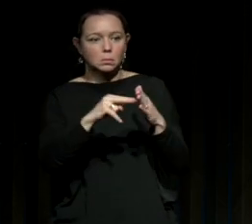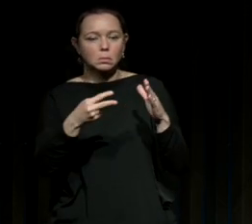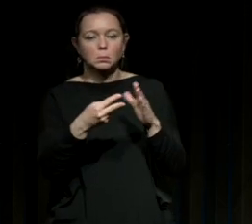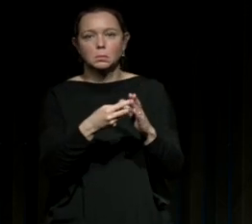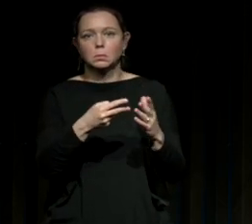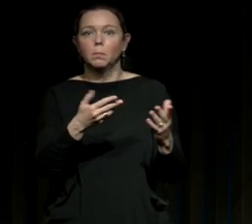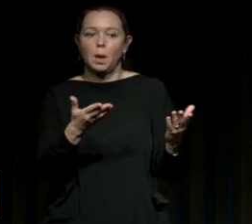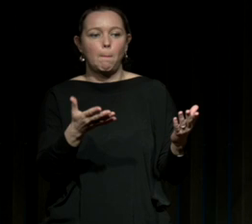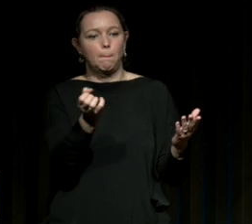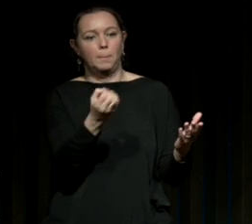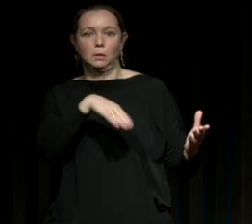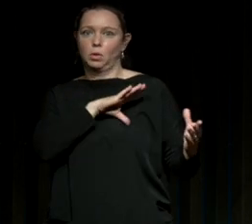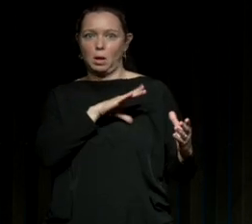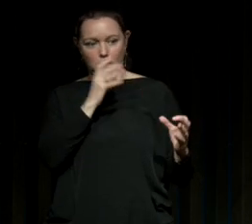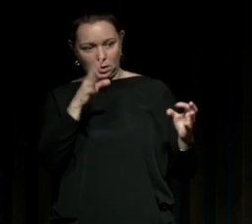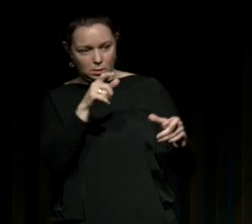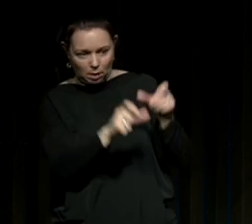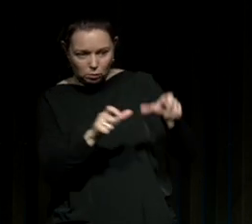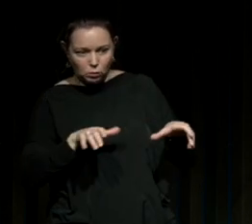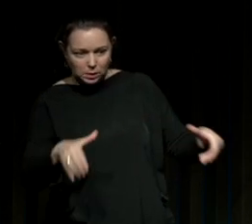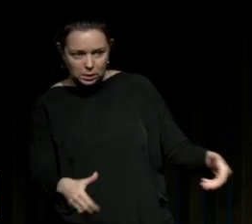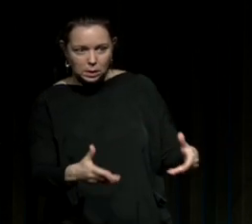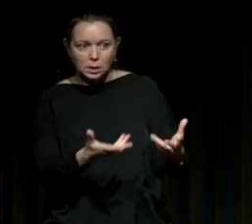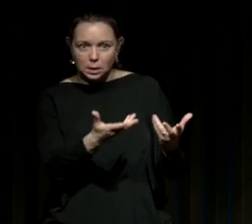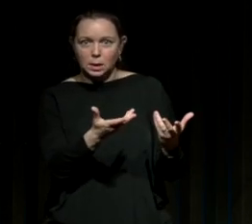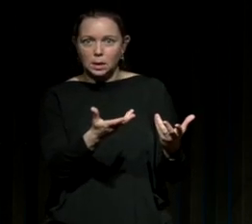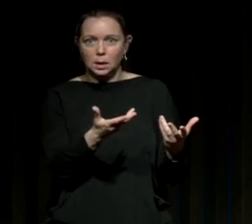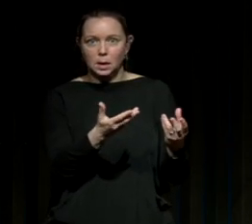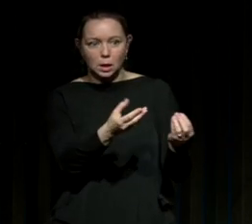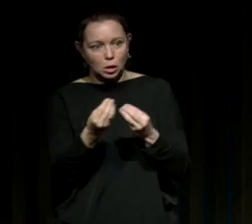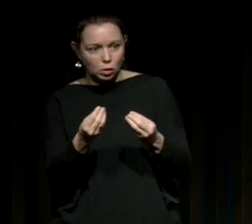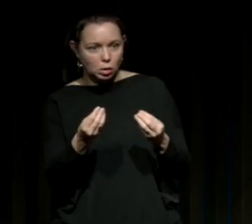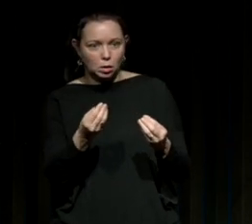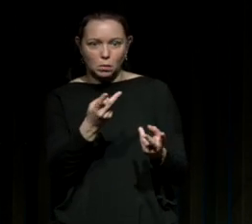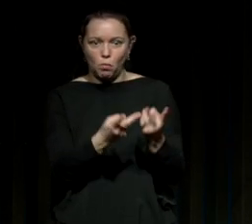en charge de l'obésité qui permet de d'obtenir la perte de poids le plat plus importante vous